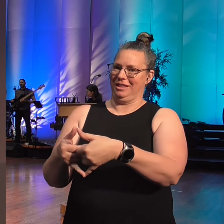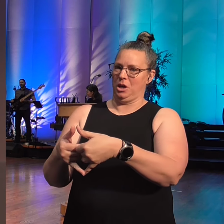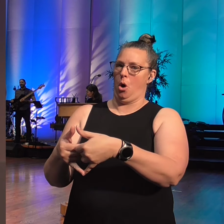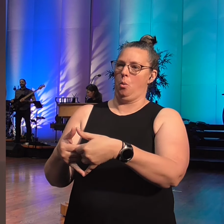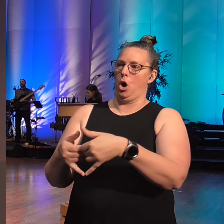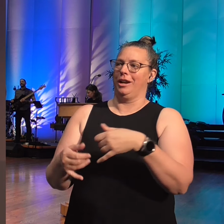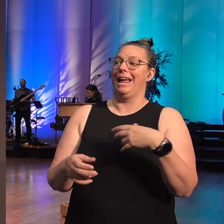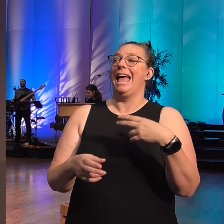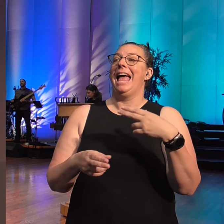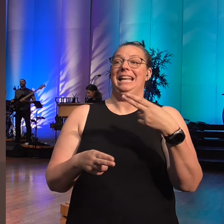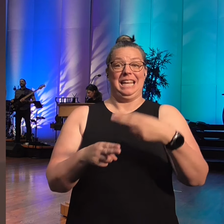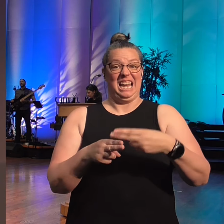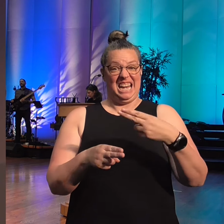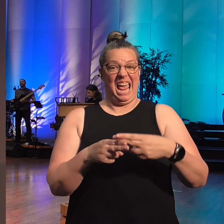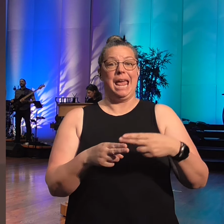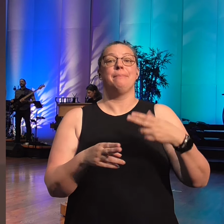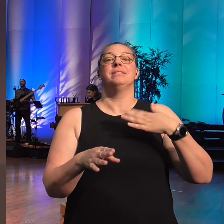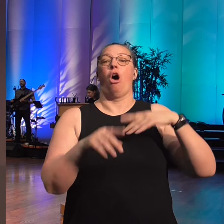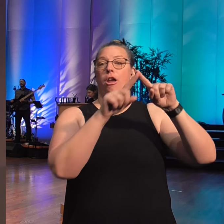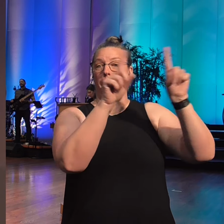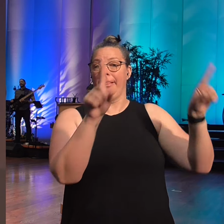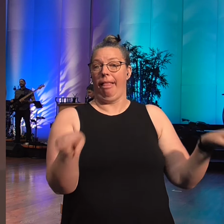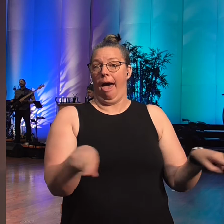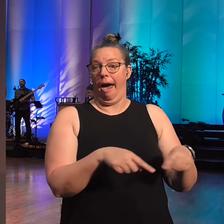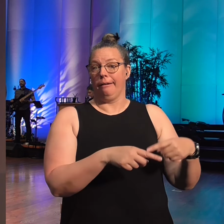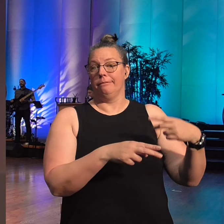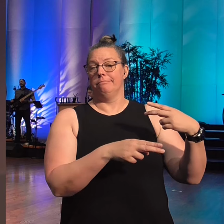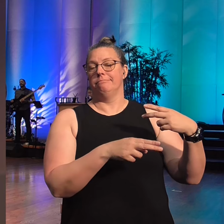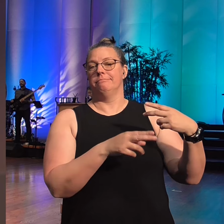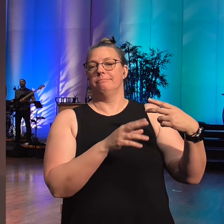Su nombre está ahí en la placa en la pared si quieres ir a verlo junto con todos